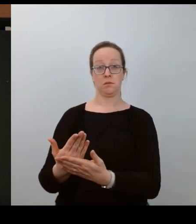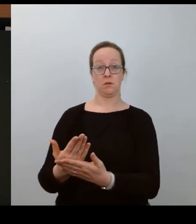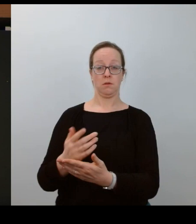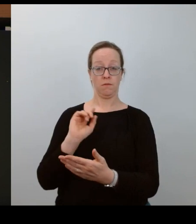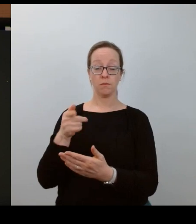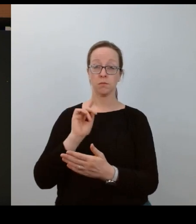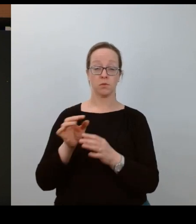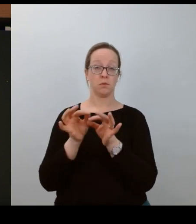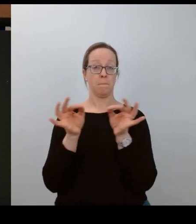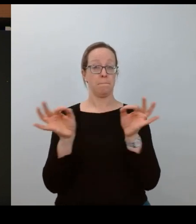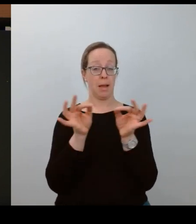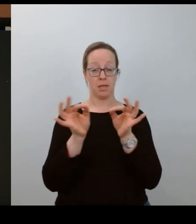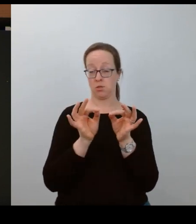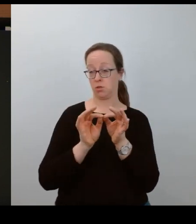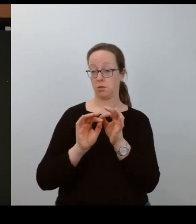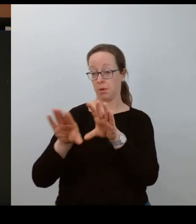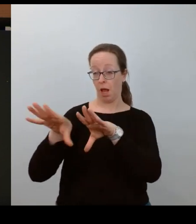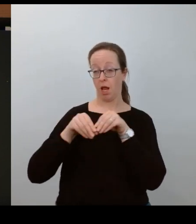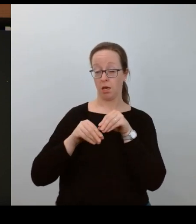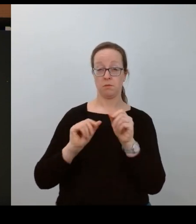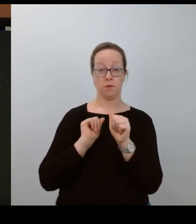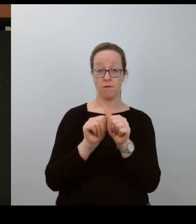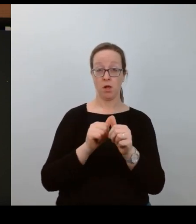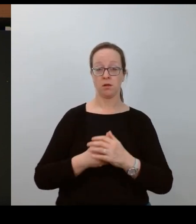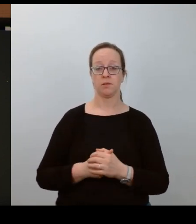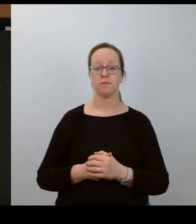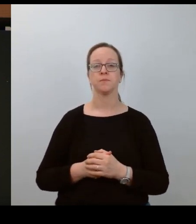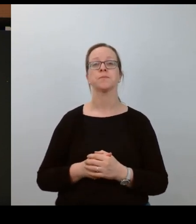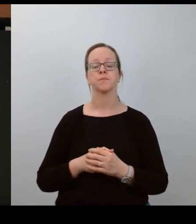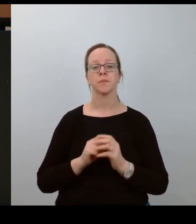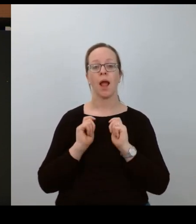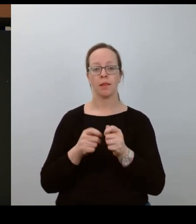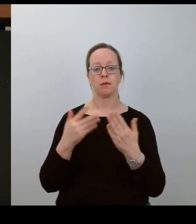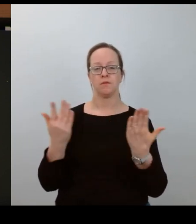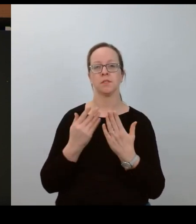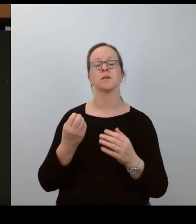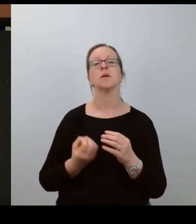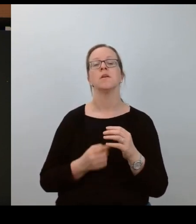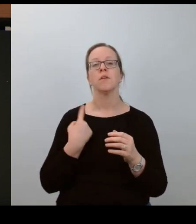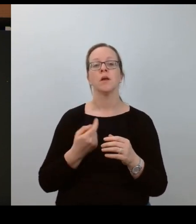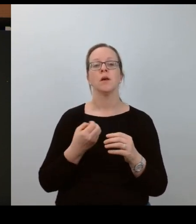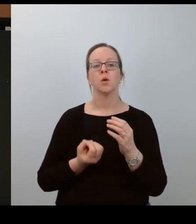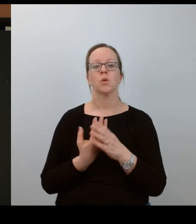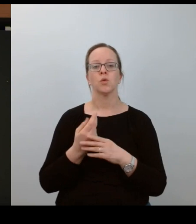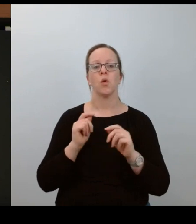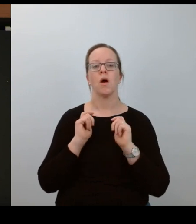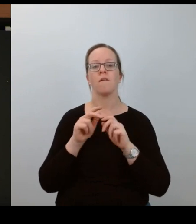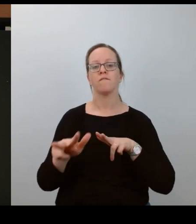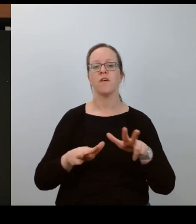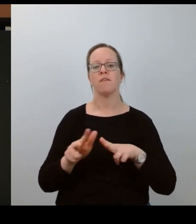eingerichteter Arbeitsraumausschuss unter Beteiligung aller Sparten wird Beteiligung und Augenhöhe herstellen.